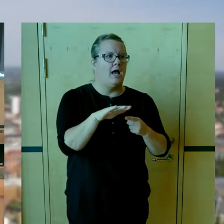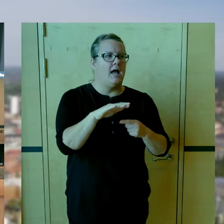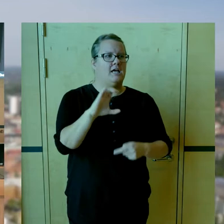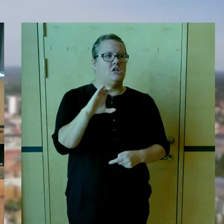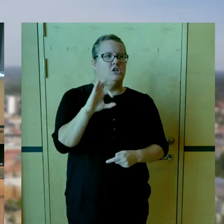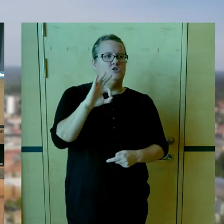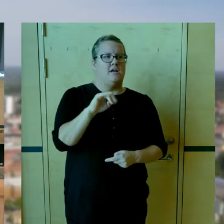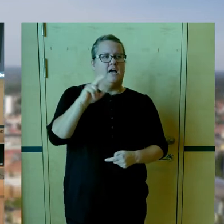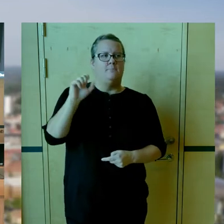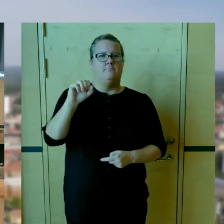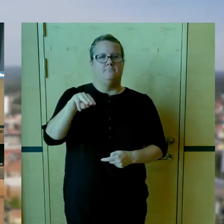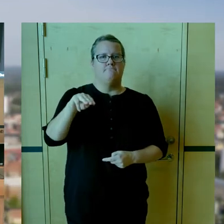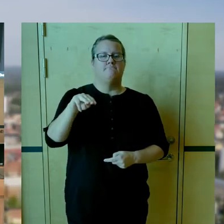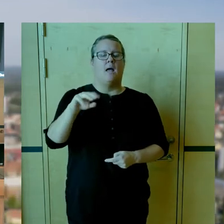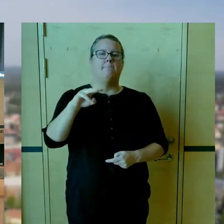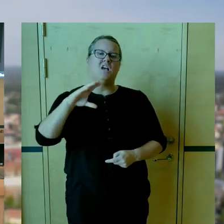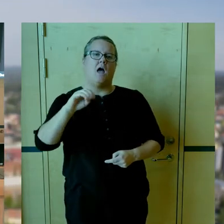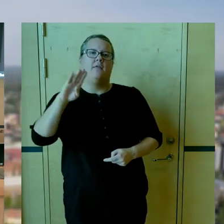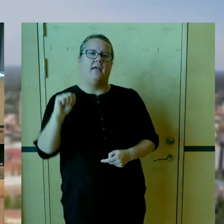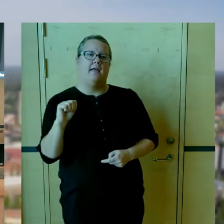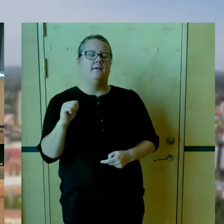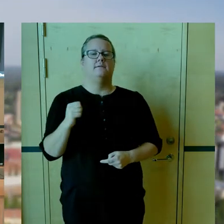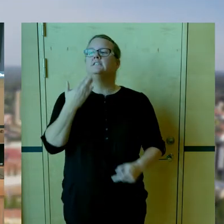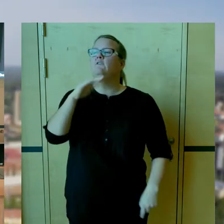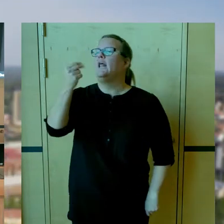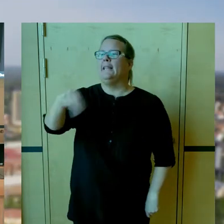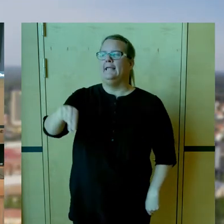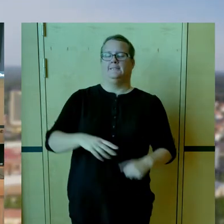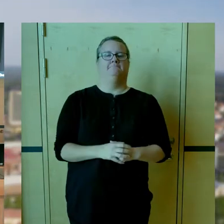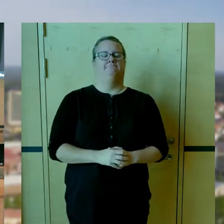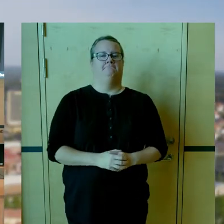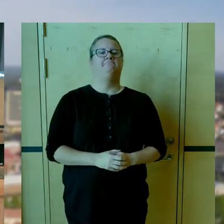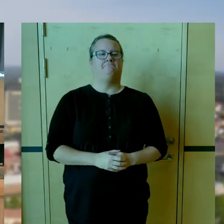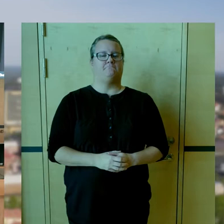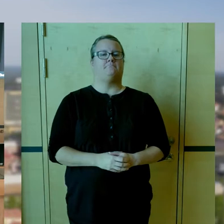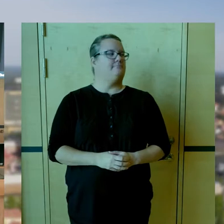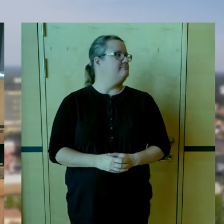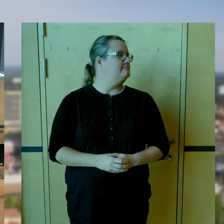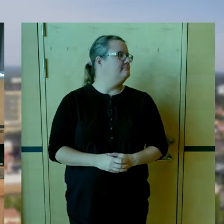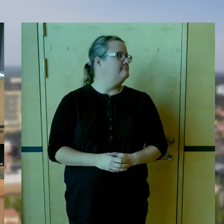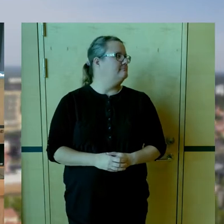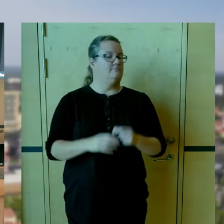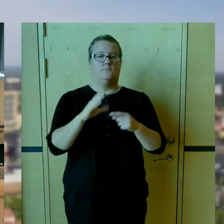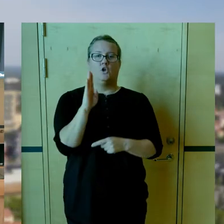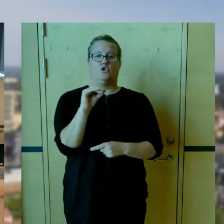Återvinnarna Söder Ja nej Rösta nej nej Ja